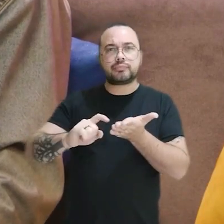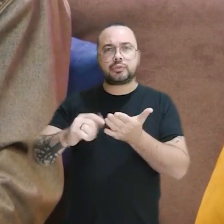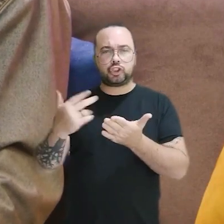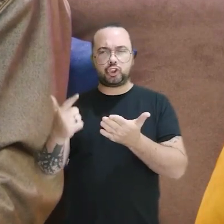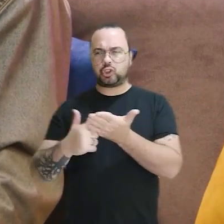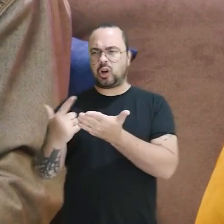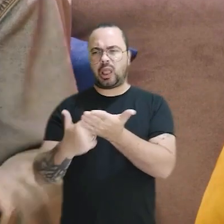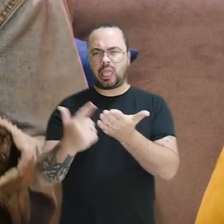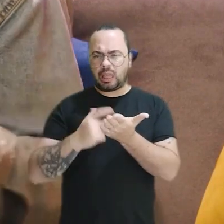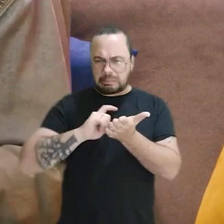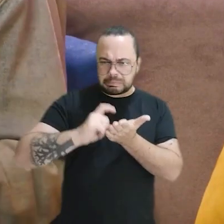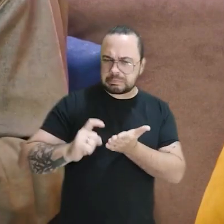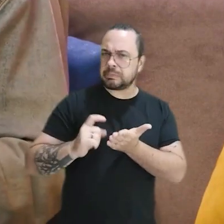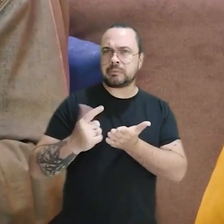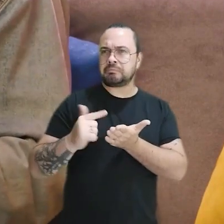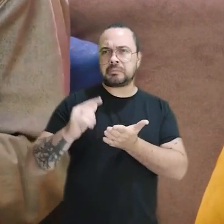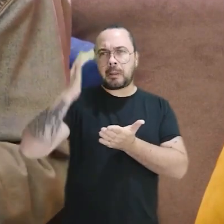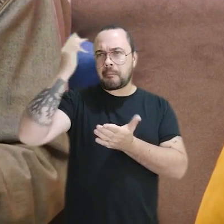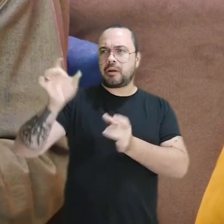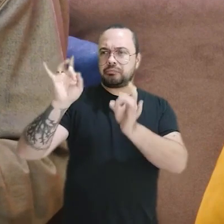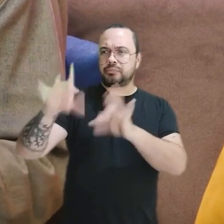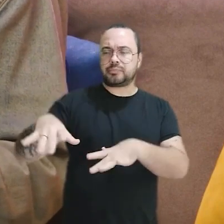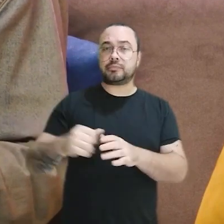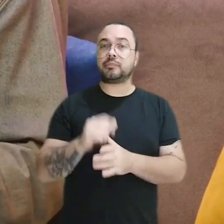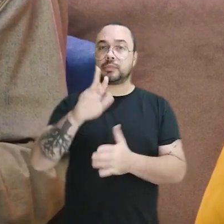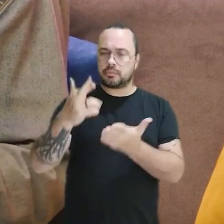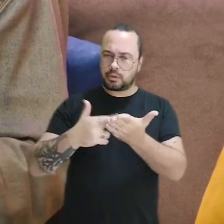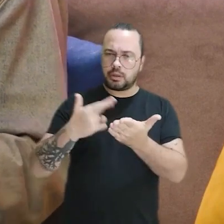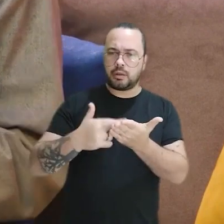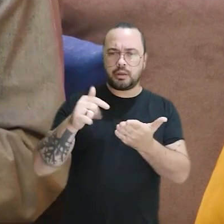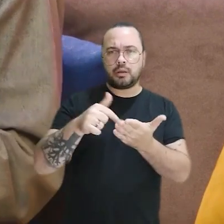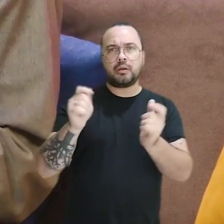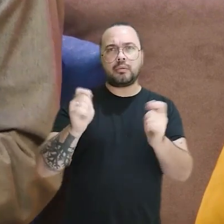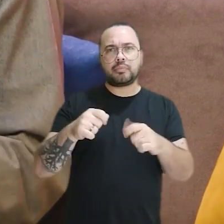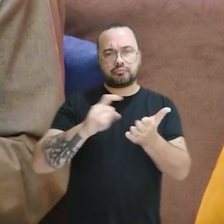pra ser no jornal, para você jogar ele fora amanhã. Mas uma revista ela vale tá impressa aí,